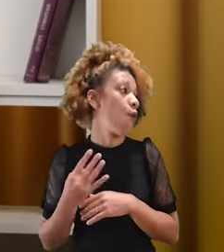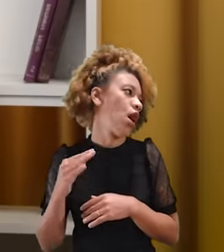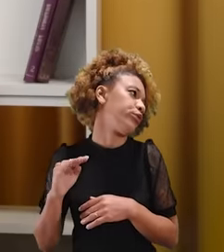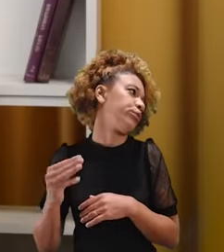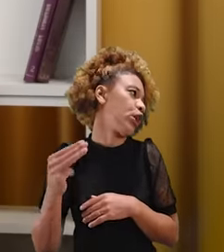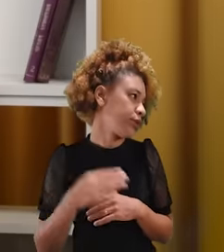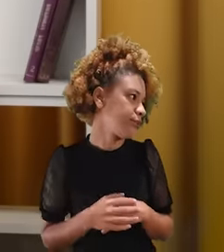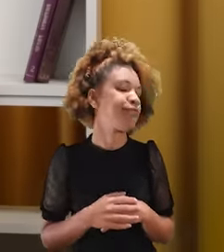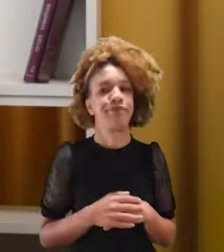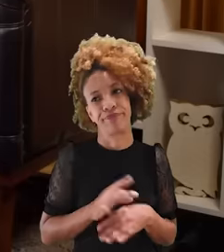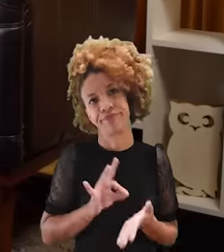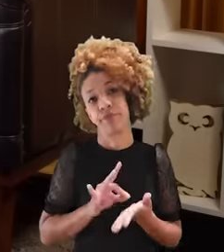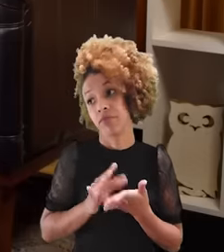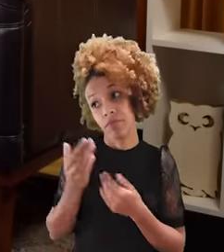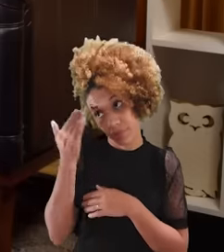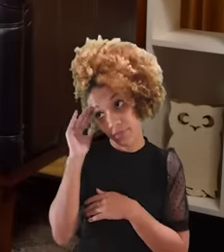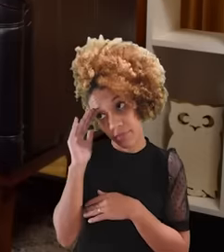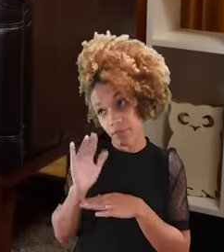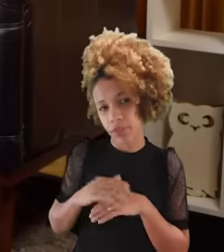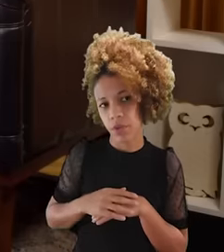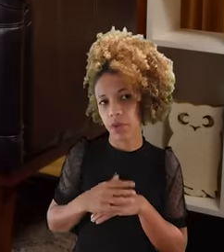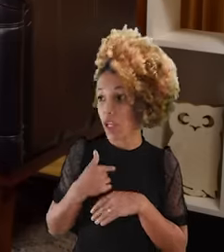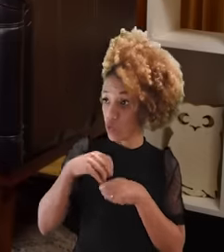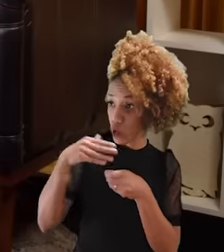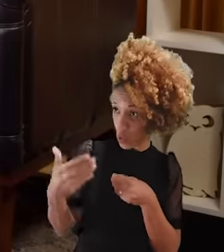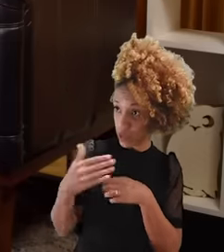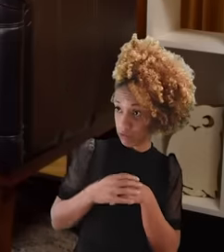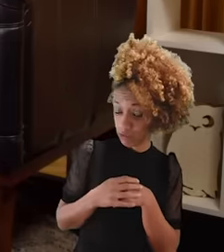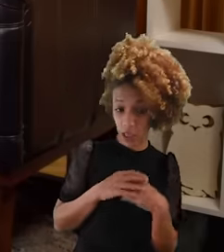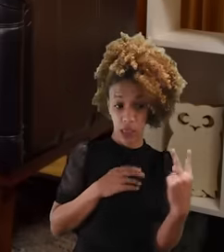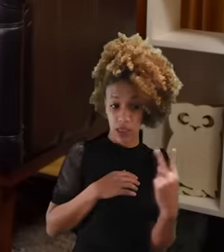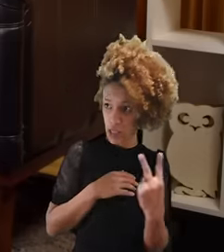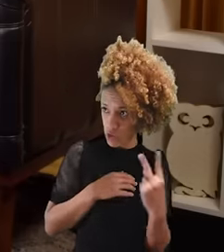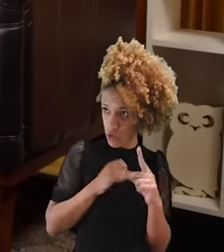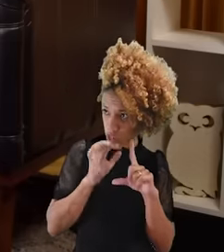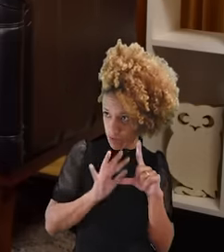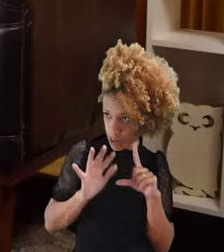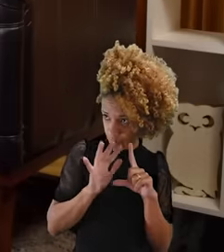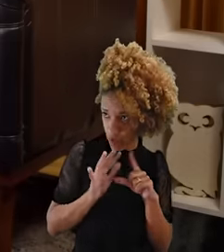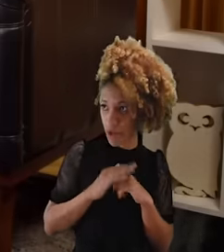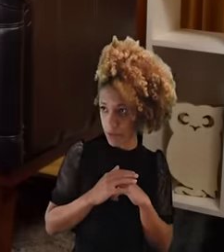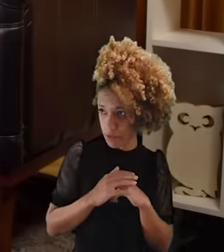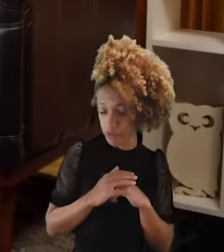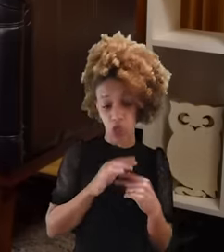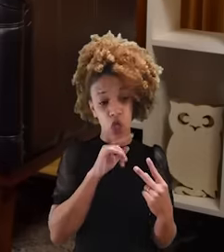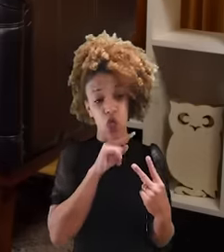Exatamente exatamente entende então assim eu sou o conteúdo dessas duas eh desses dois perfis do